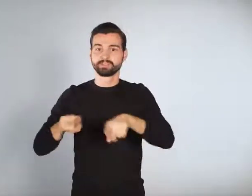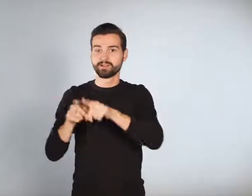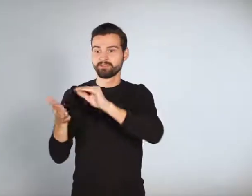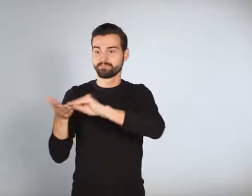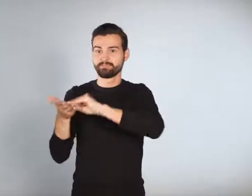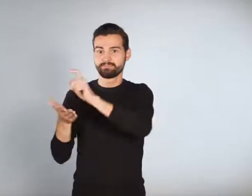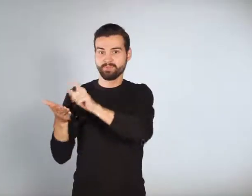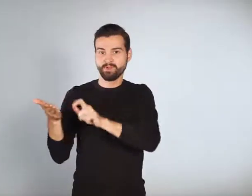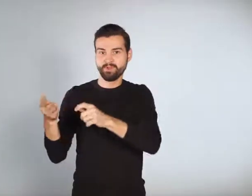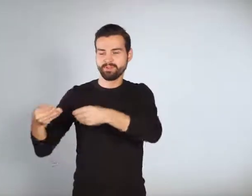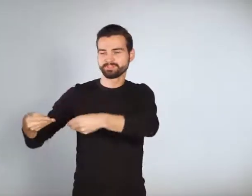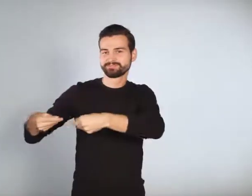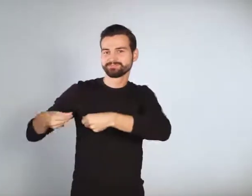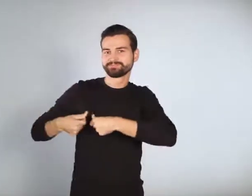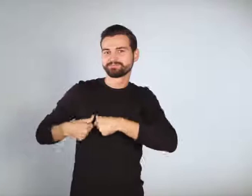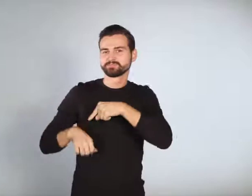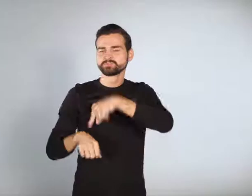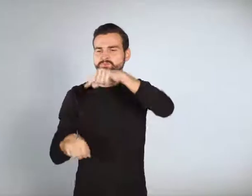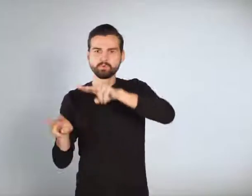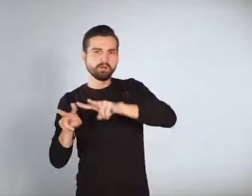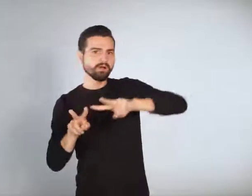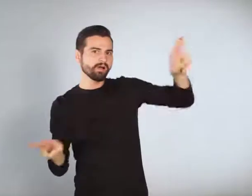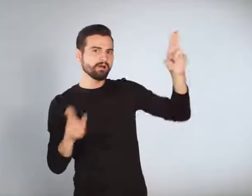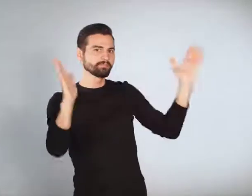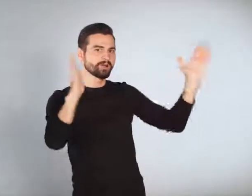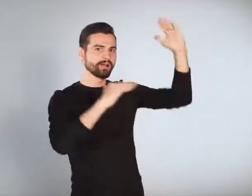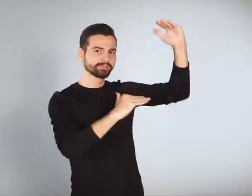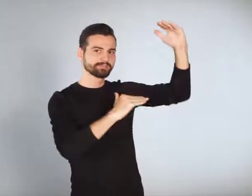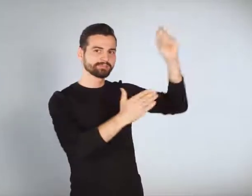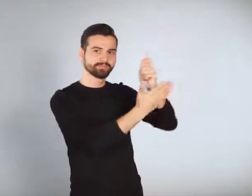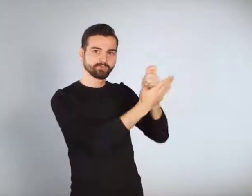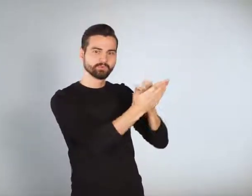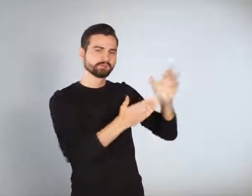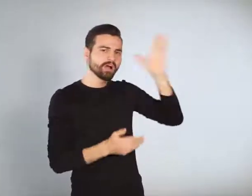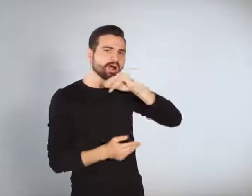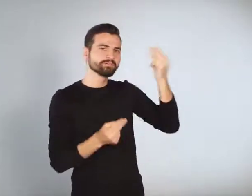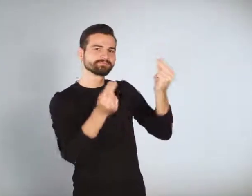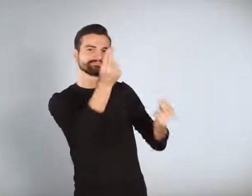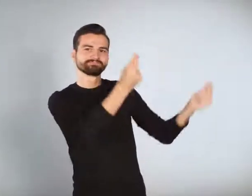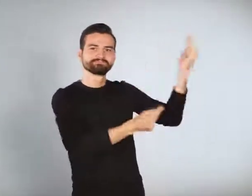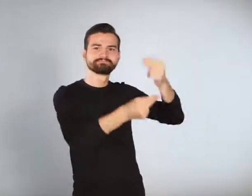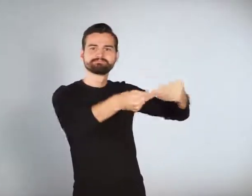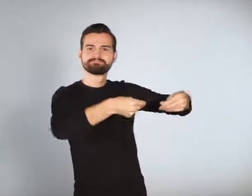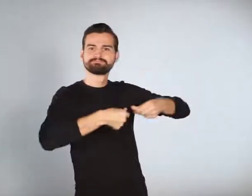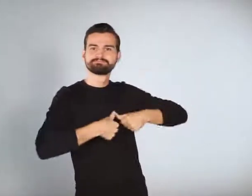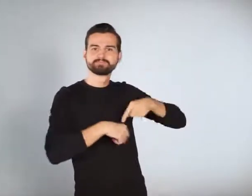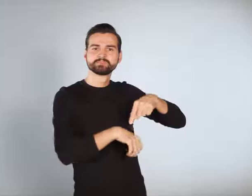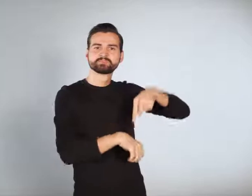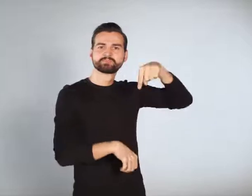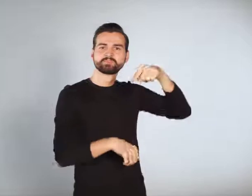И это столь поэтическое начало в пейзаже помогает художнику придать сцене